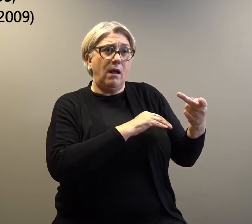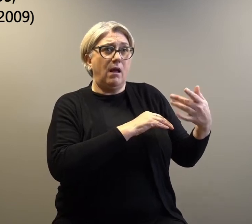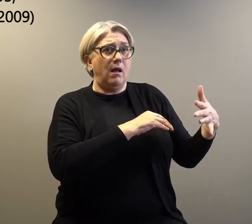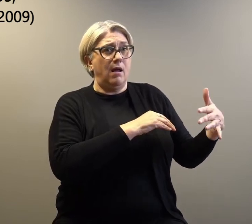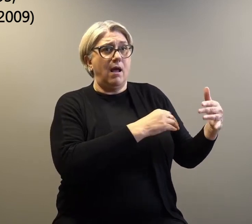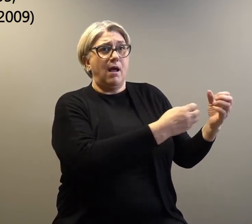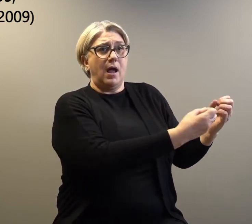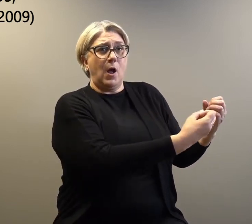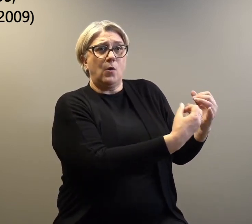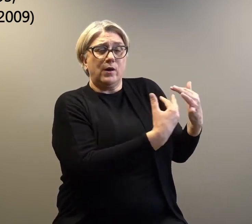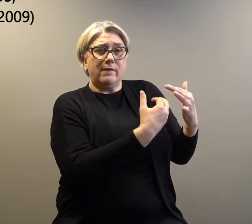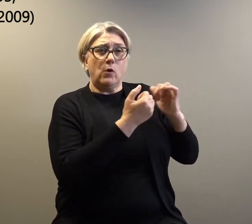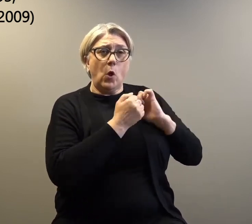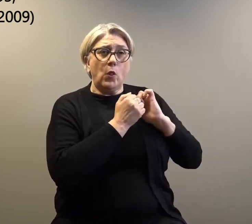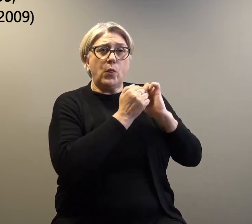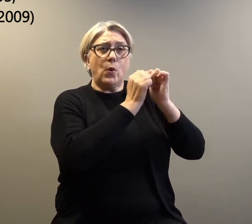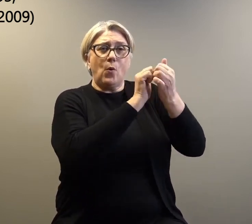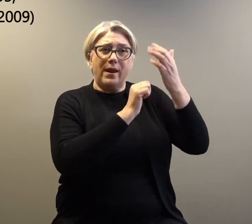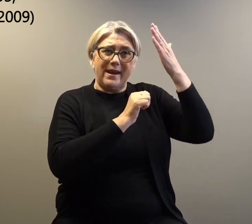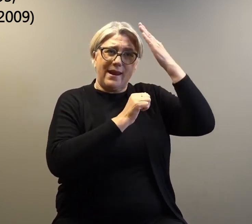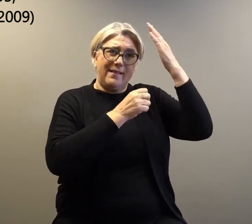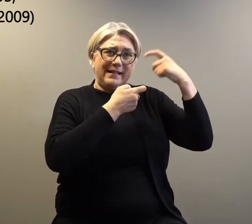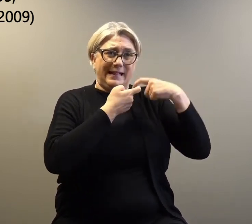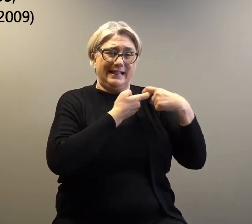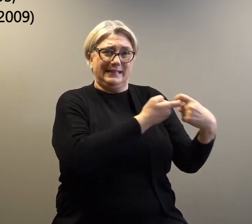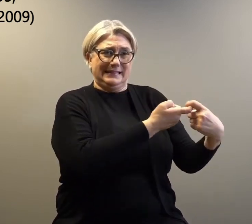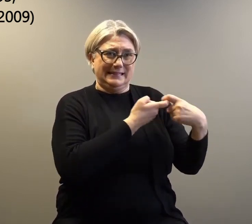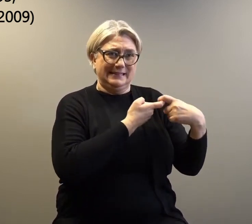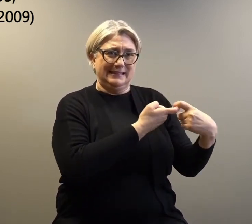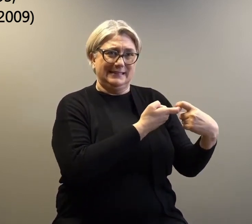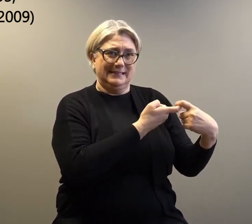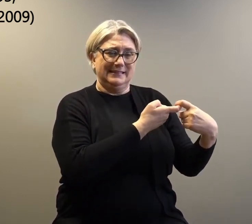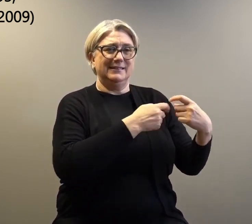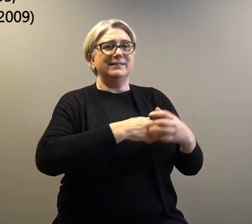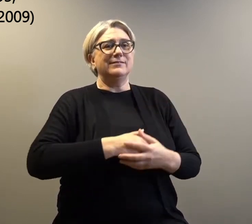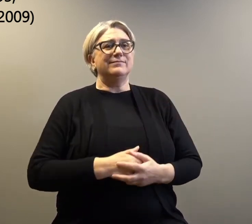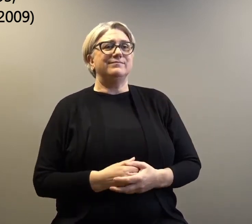hafi haft áhrif á þróun geðtengsla þeirra í milli.